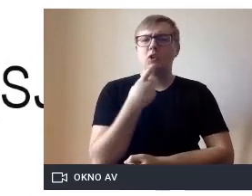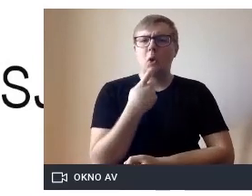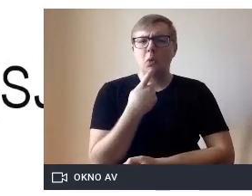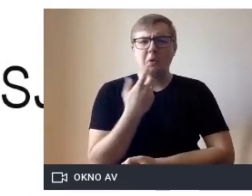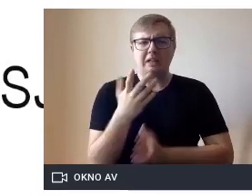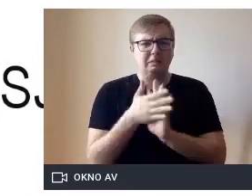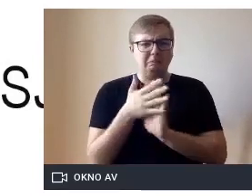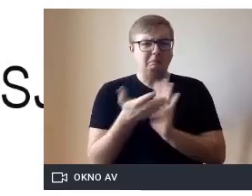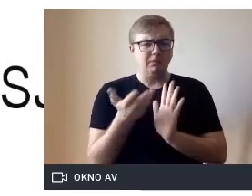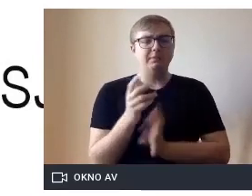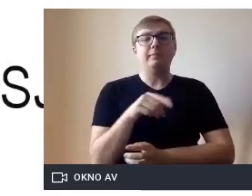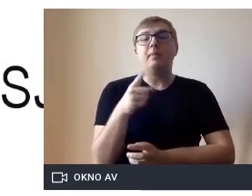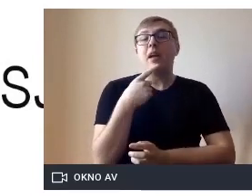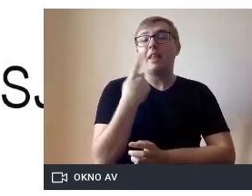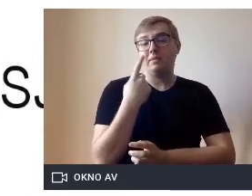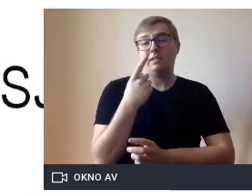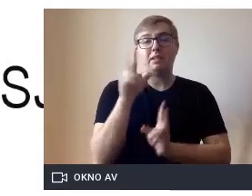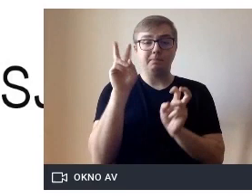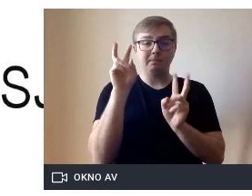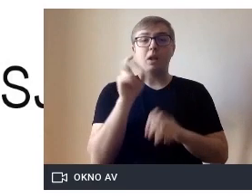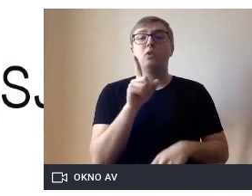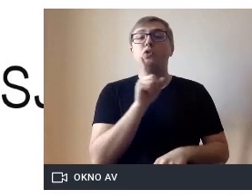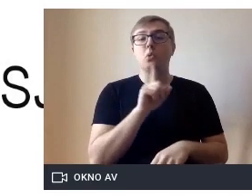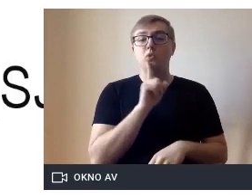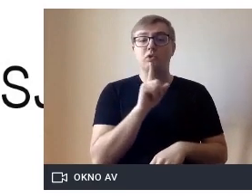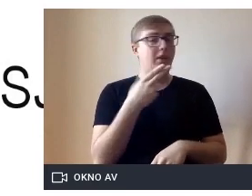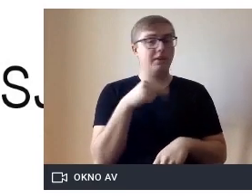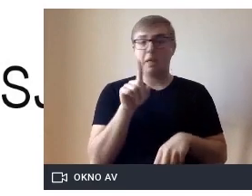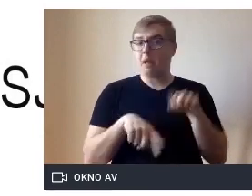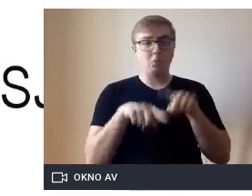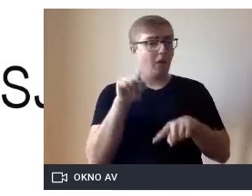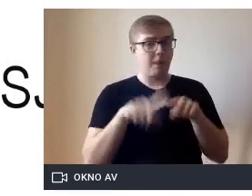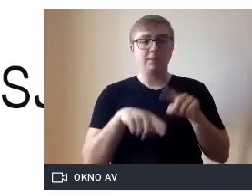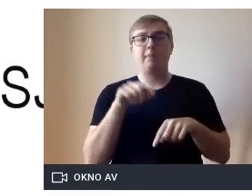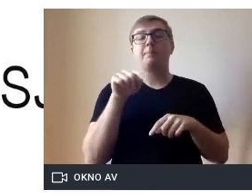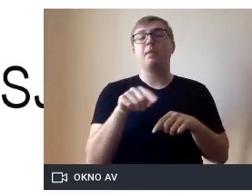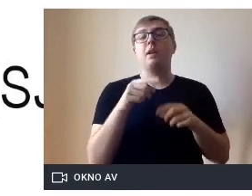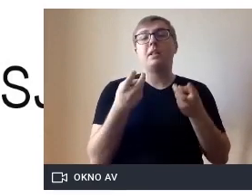Co to znaczy? Jest to język sztuczny, nienaturalny,